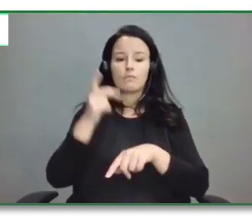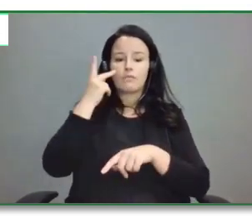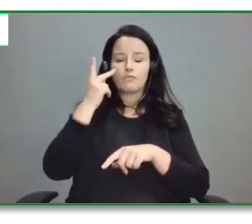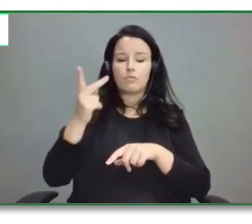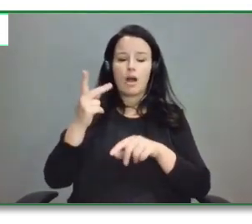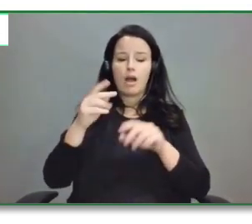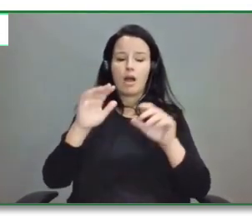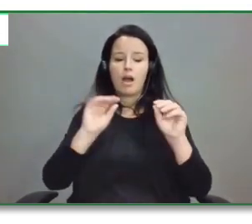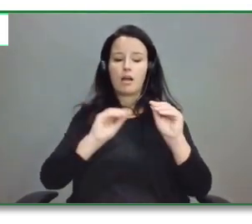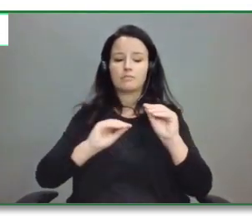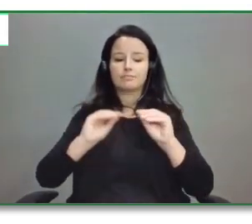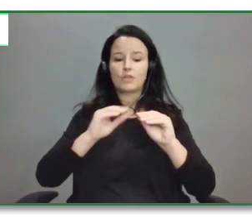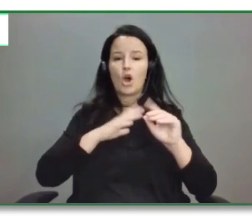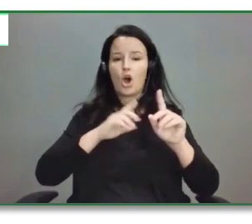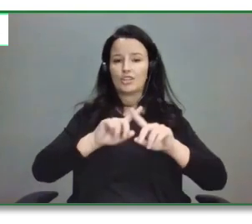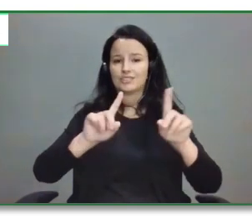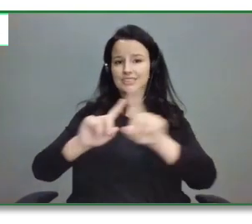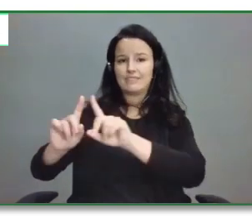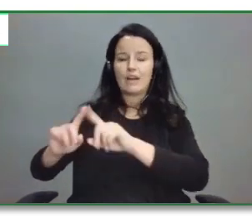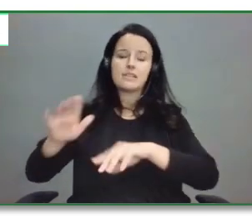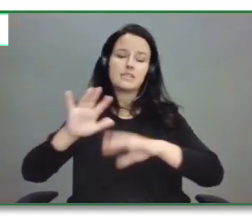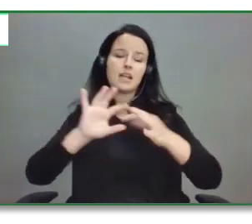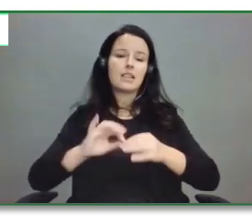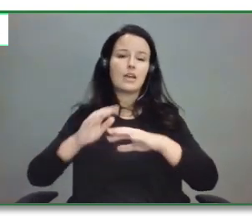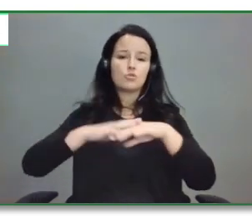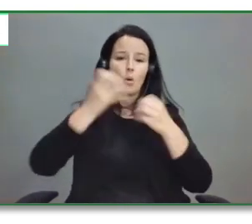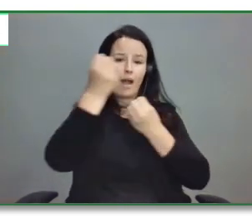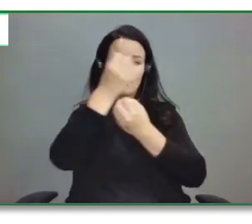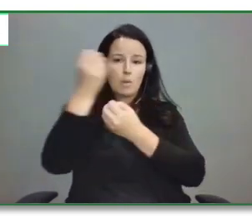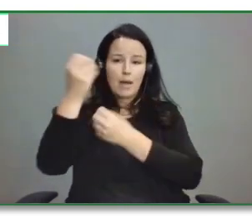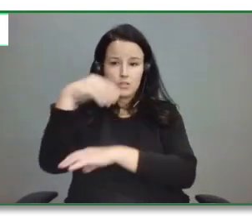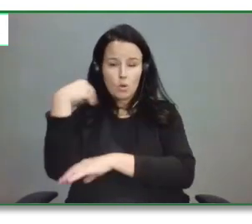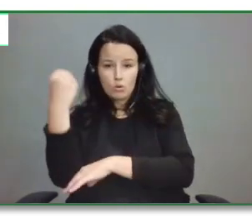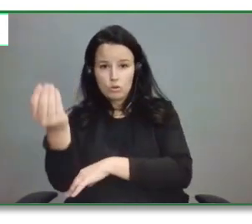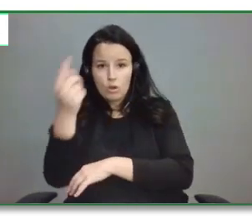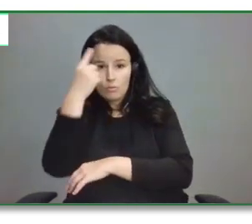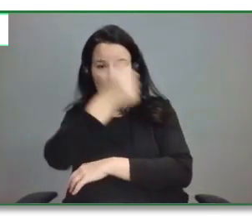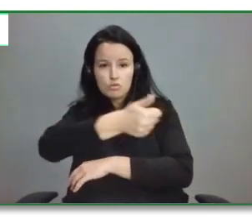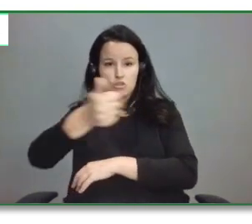en termes d'information fournies pour